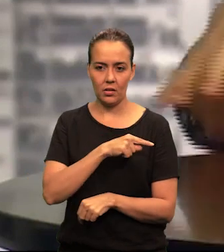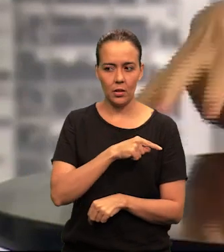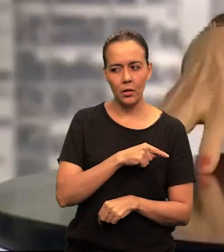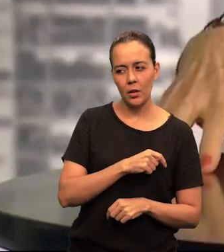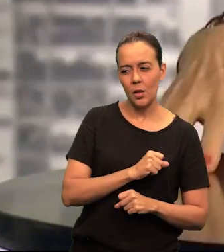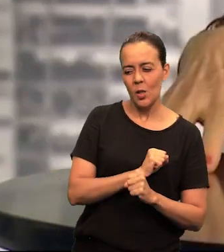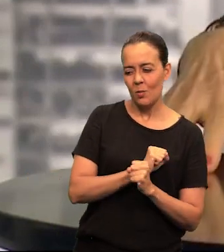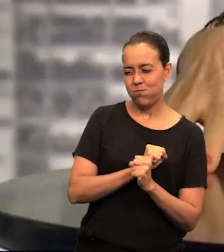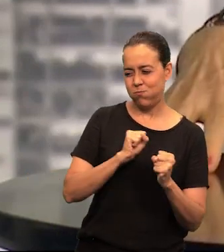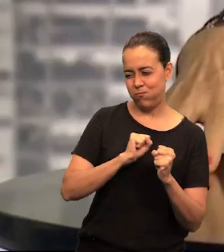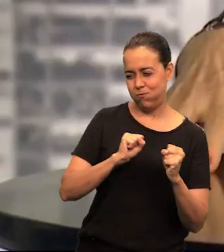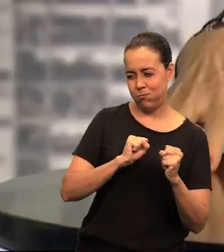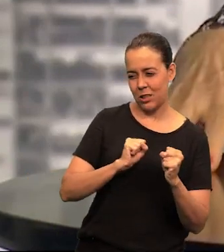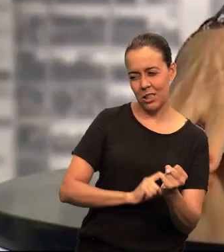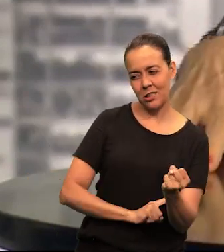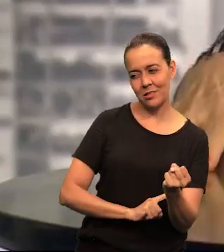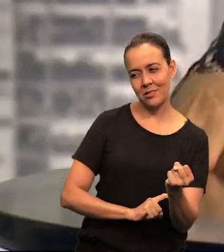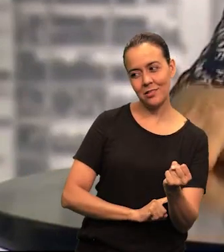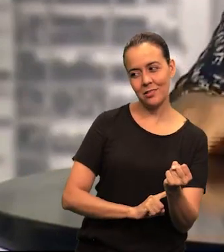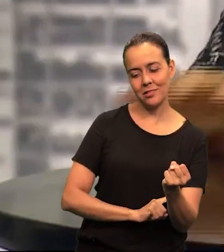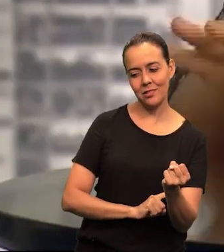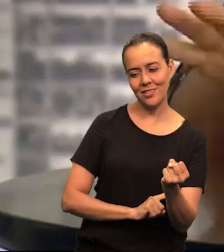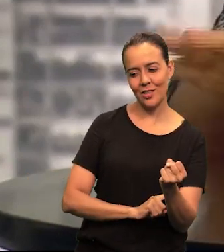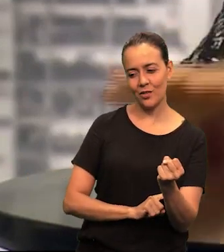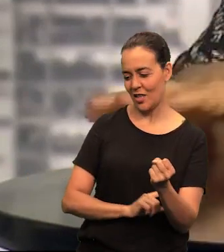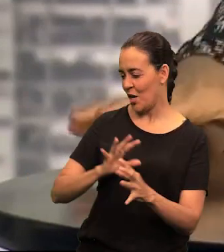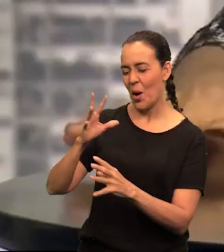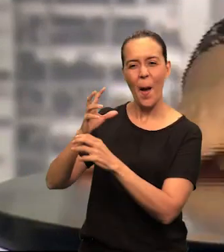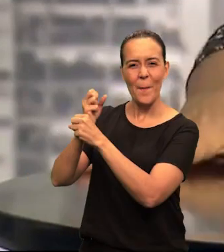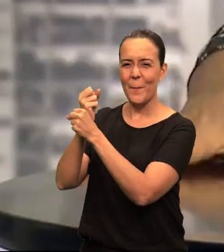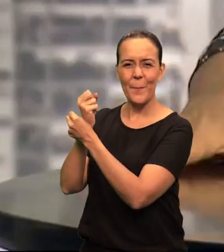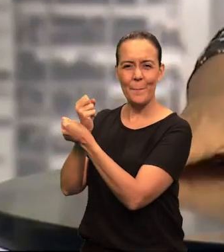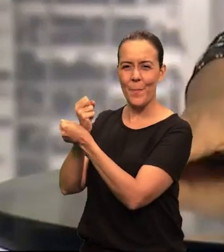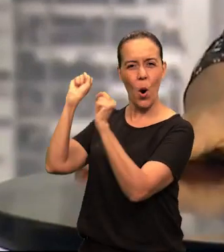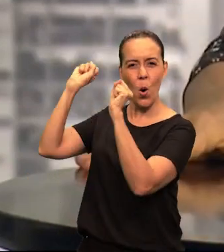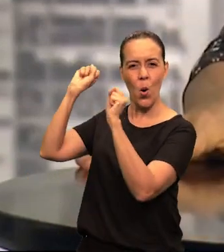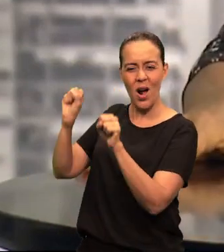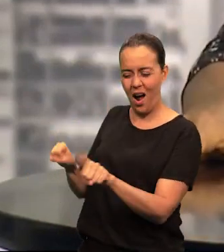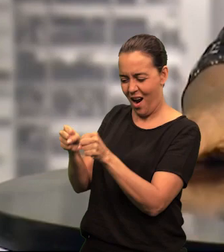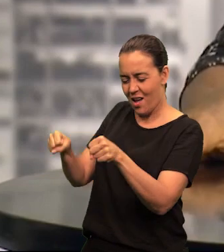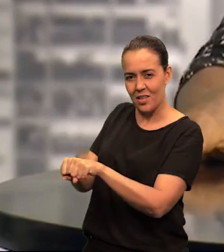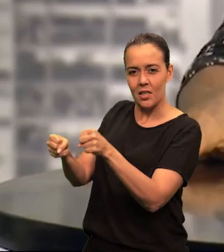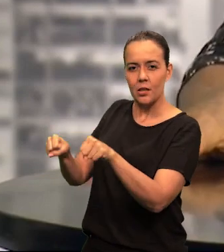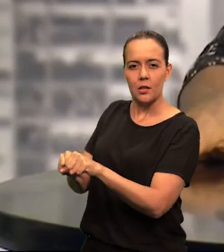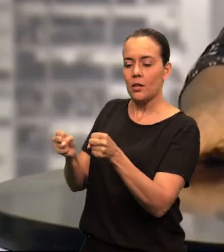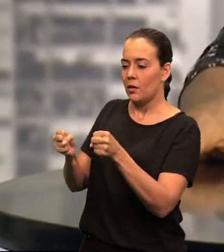A deusa fica irritada, acaba com a tapeçaria da Aracne e fala...